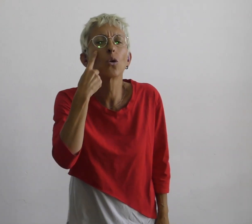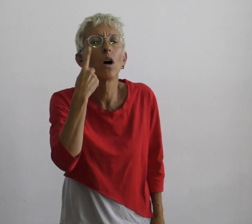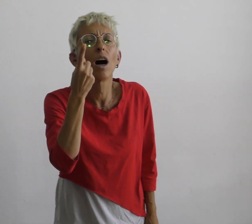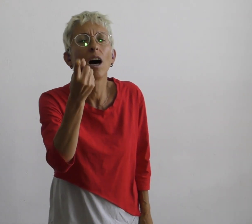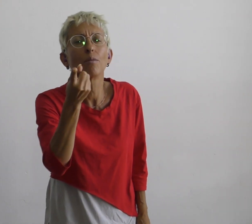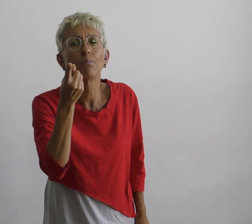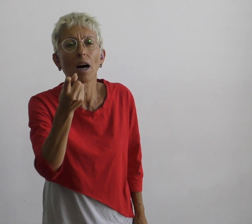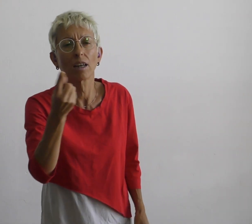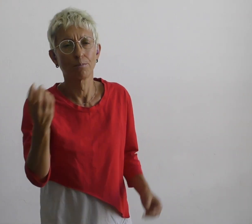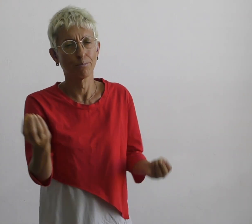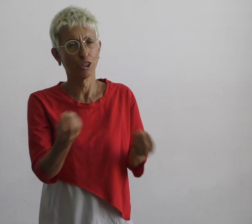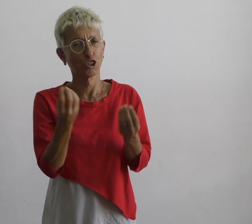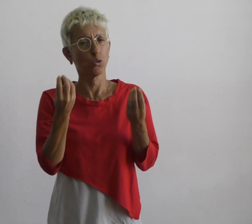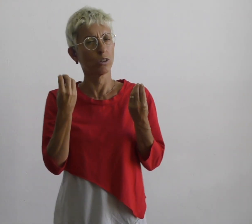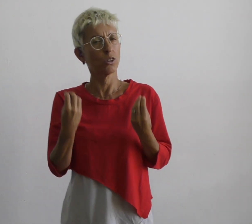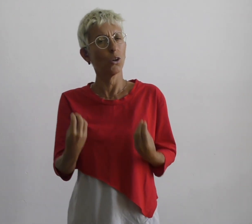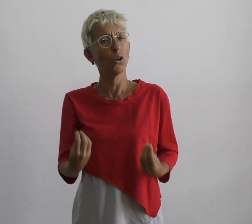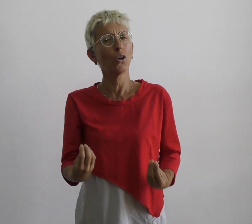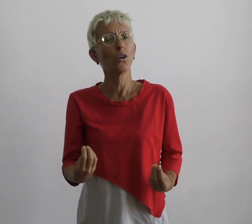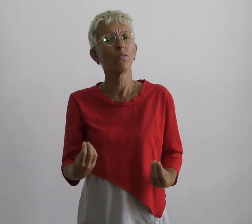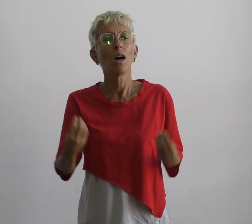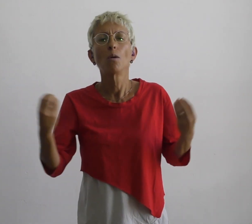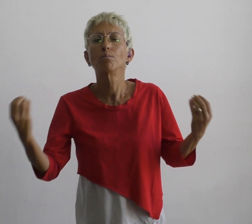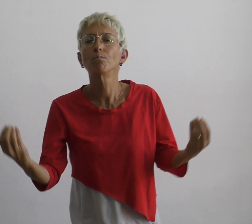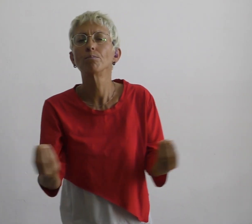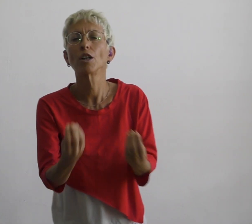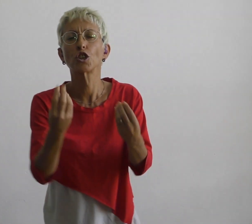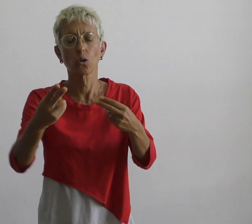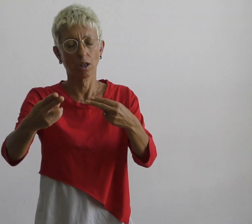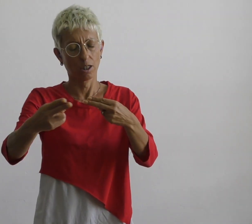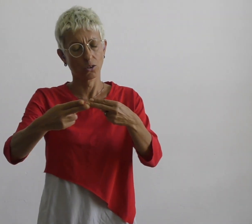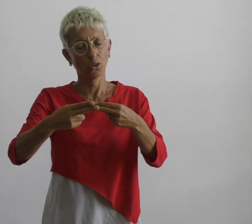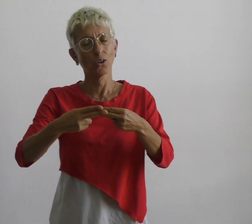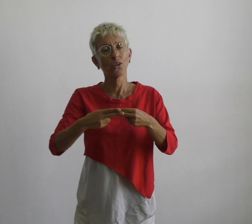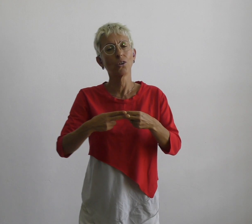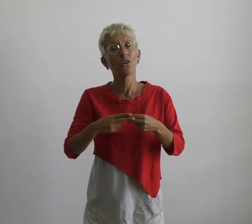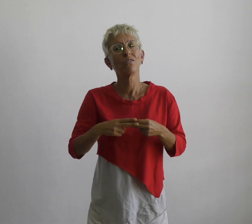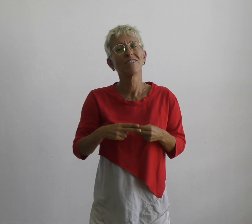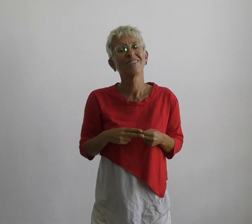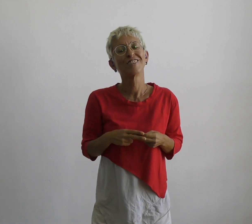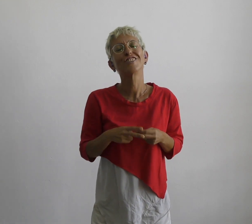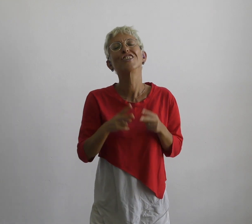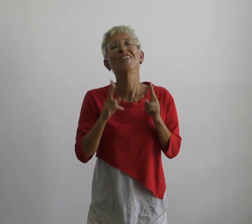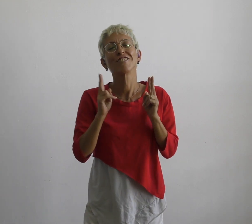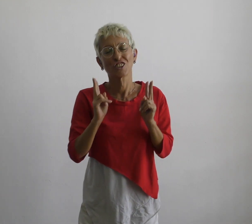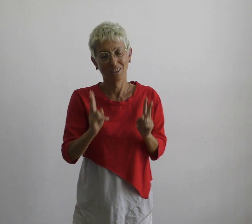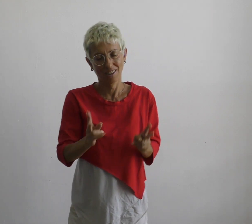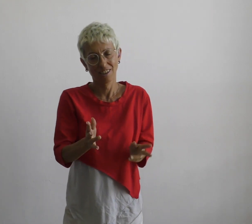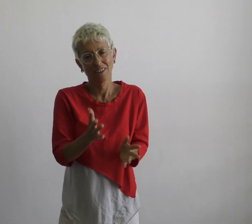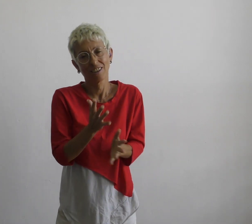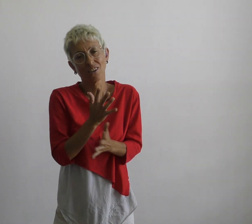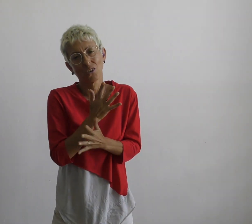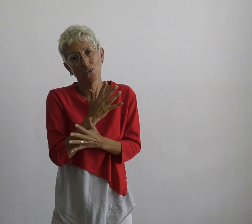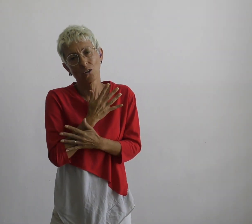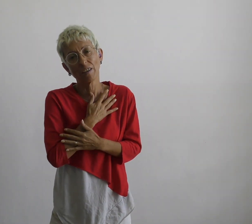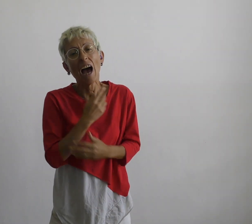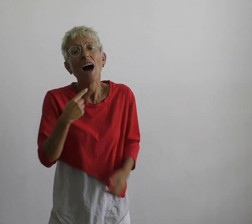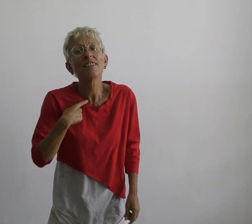אני רואה בך משהו טוב משהו קרוב שאפשר לאהוב